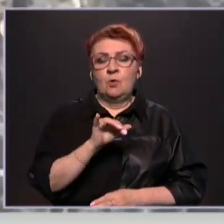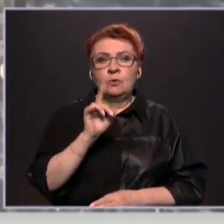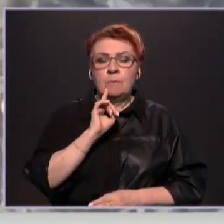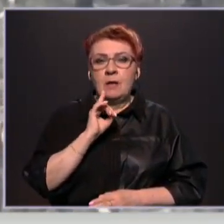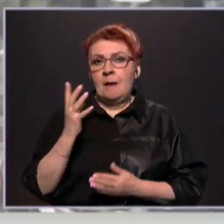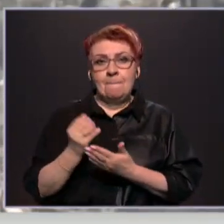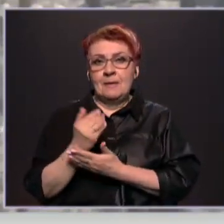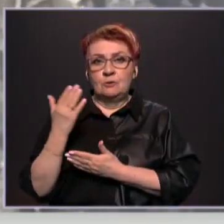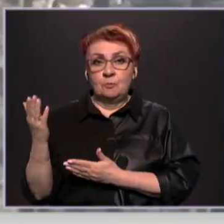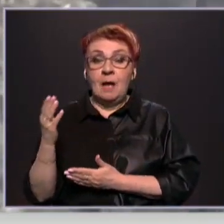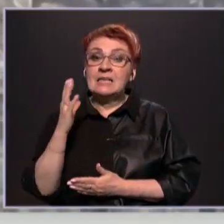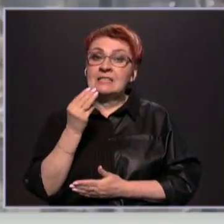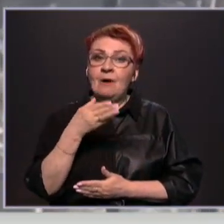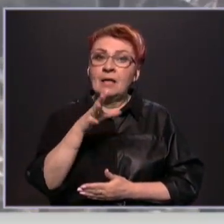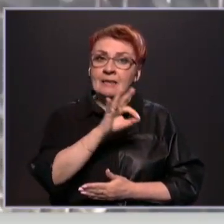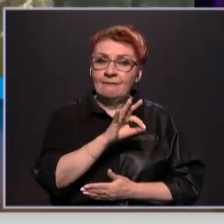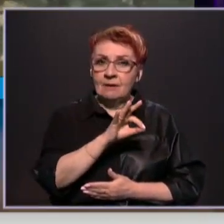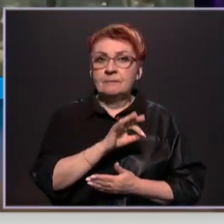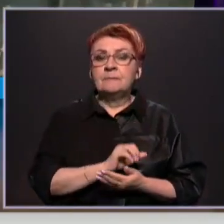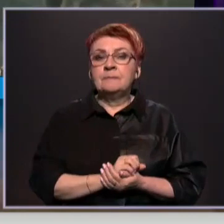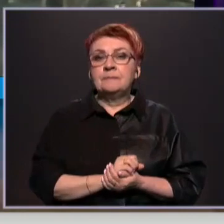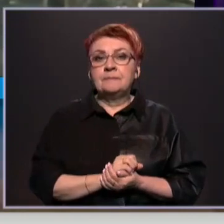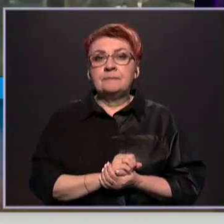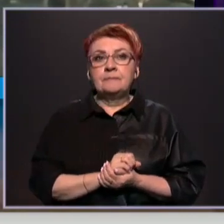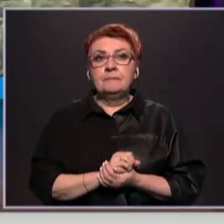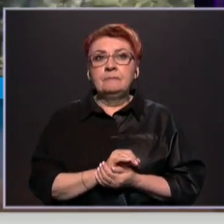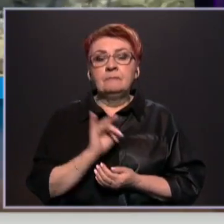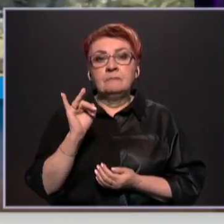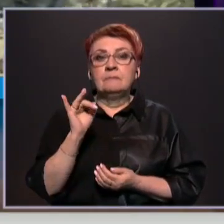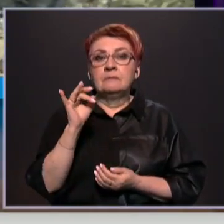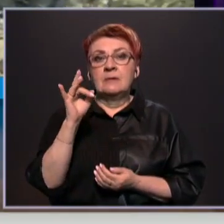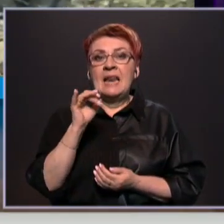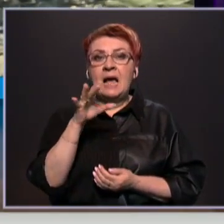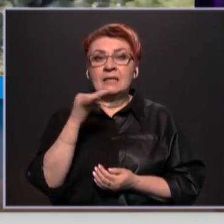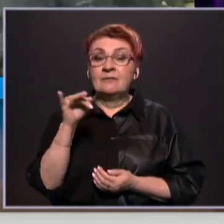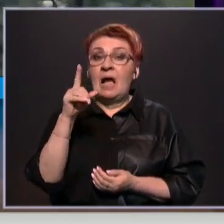в городе сватывал Луганской народной Республики из реактивной системы залпового огня хайморс